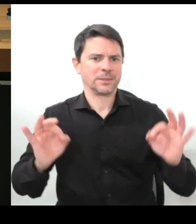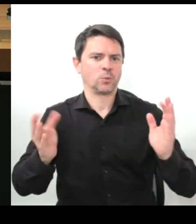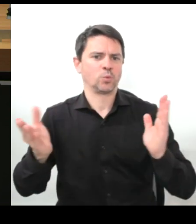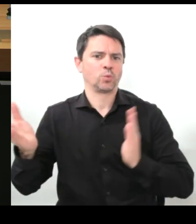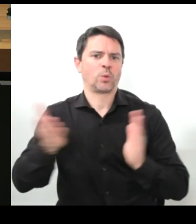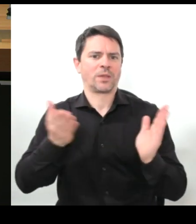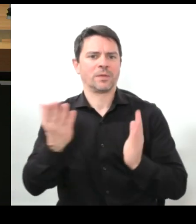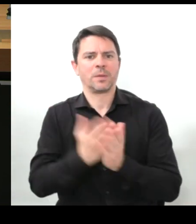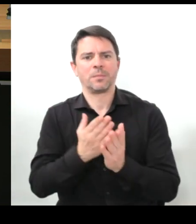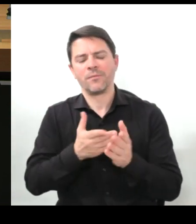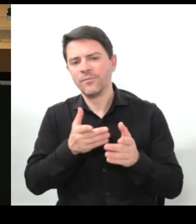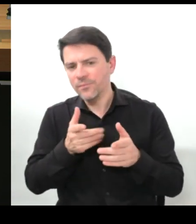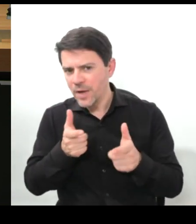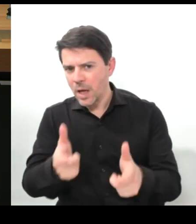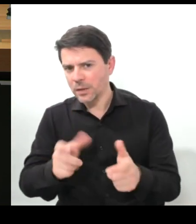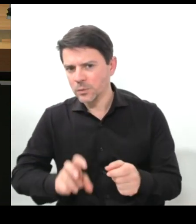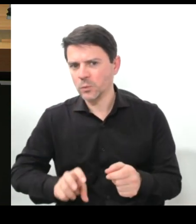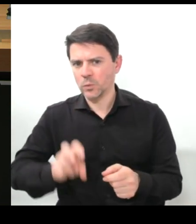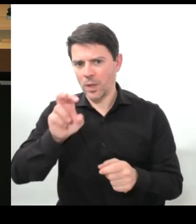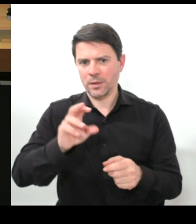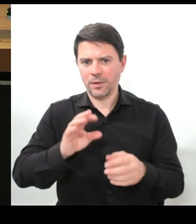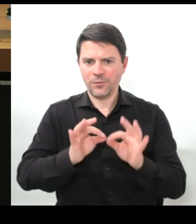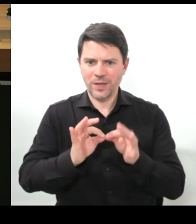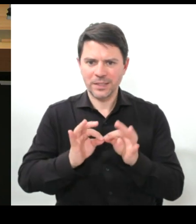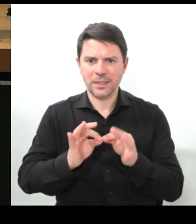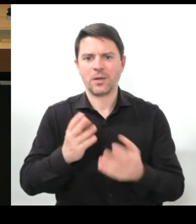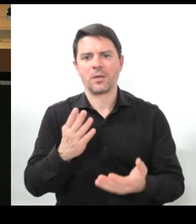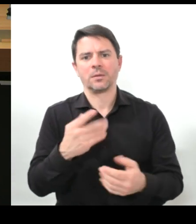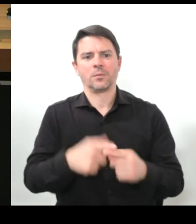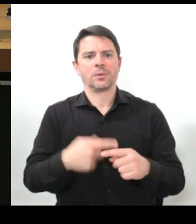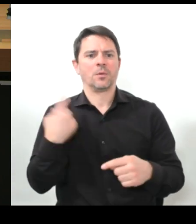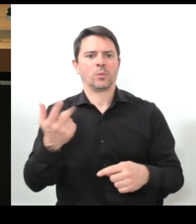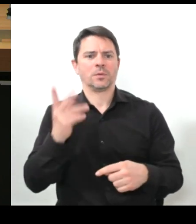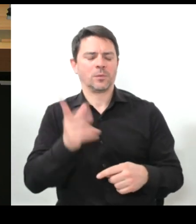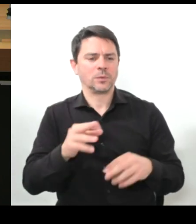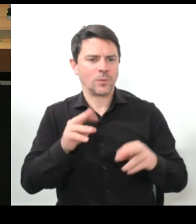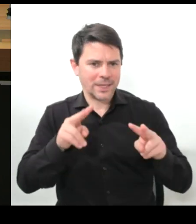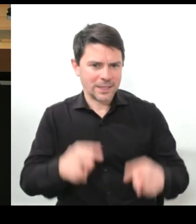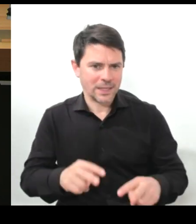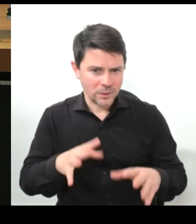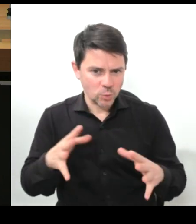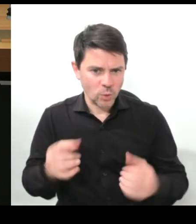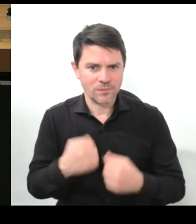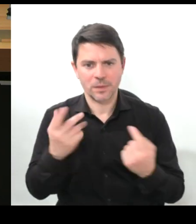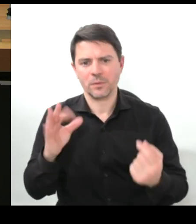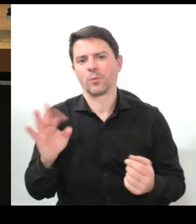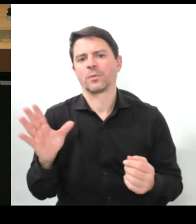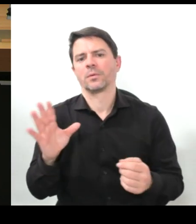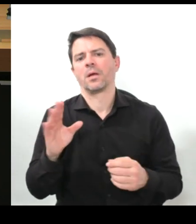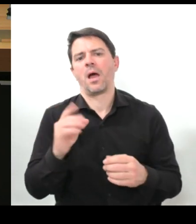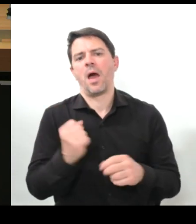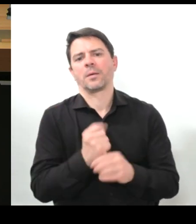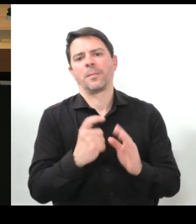zunächst bis 2023 gilt, aber verlängert werden sollte, wenn es nach uns geht. Und es geht um Mitbestimmung bei Neubau im Quartier, der